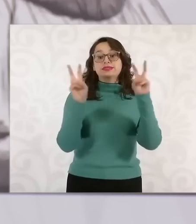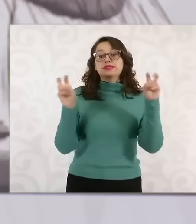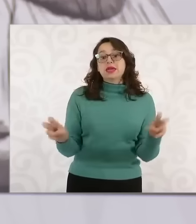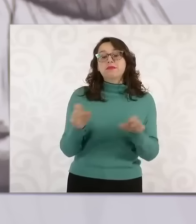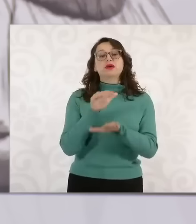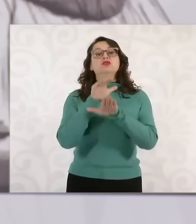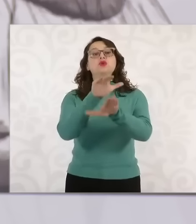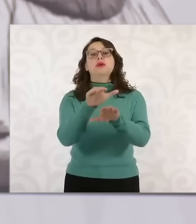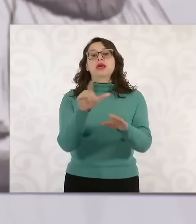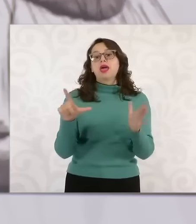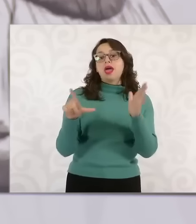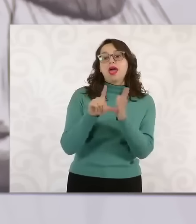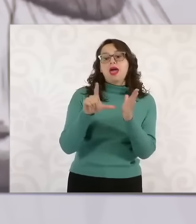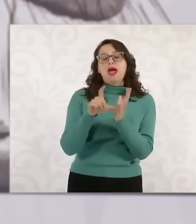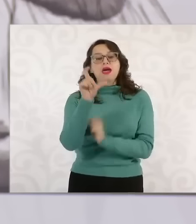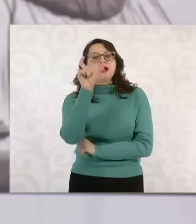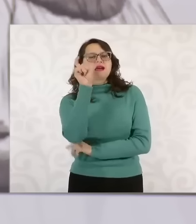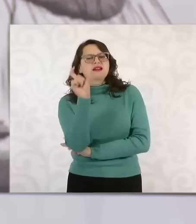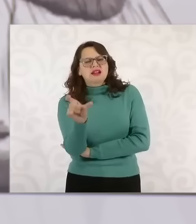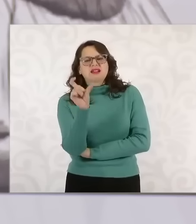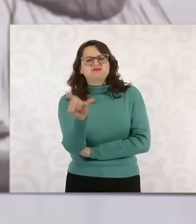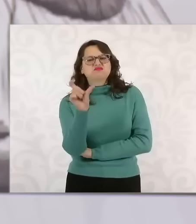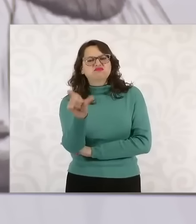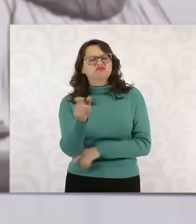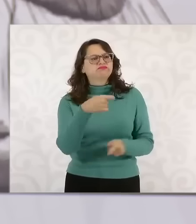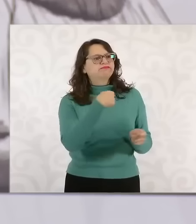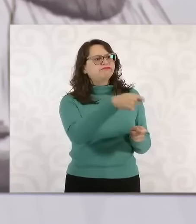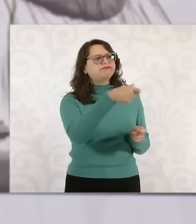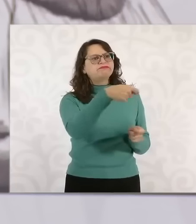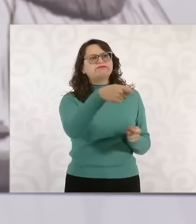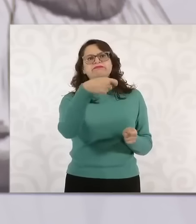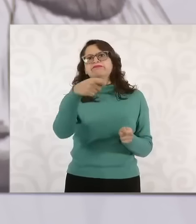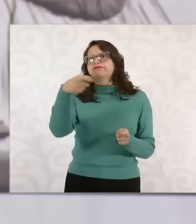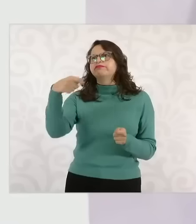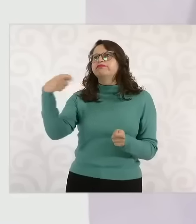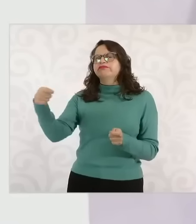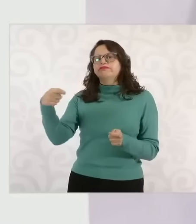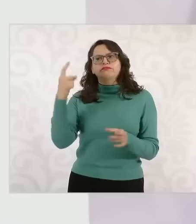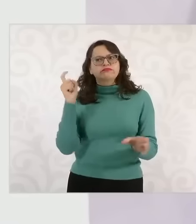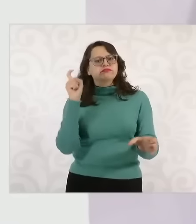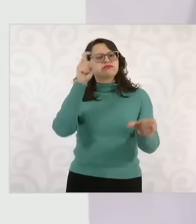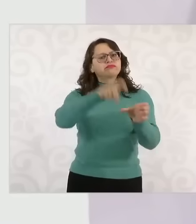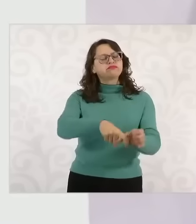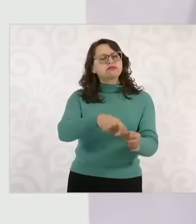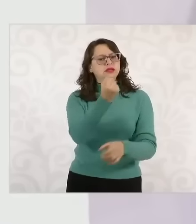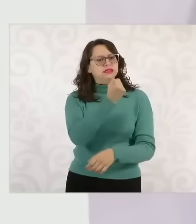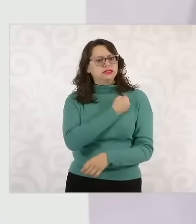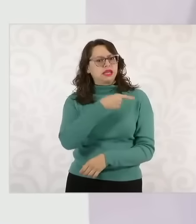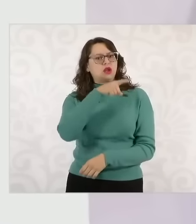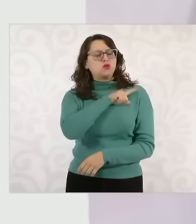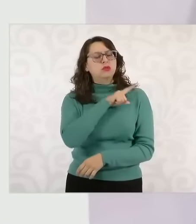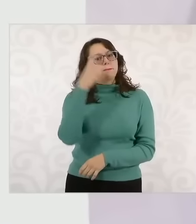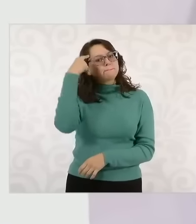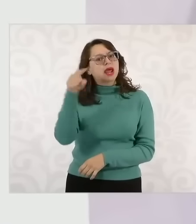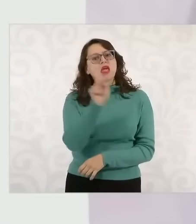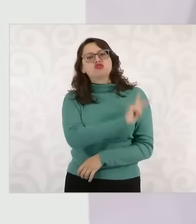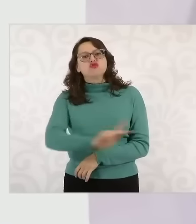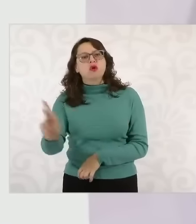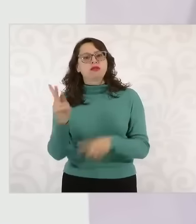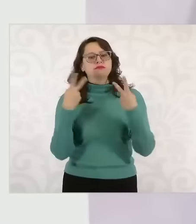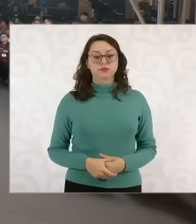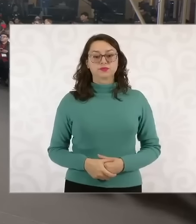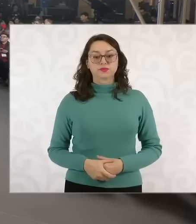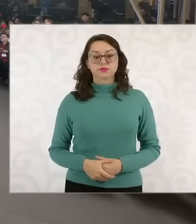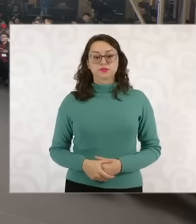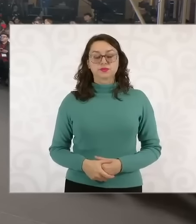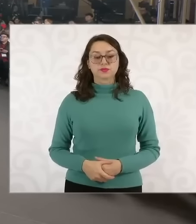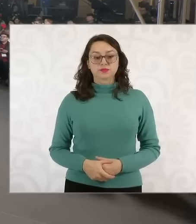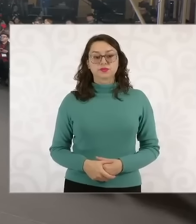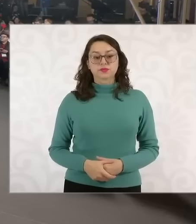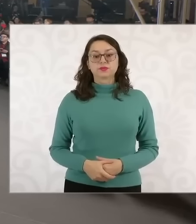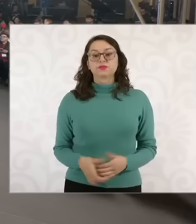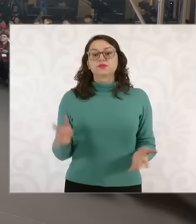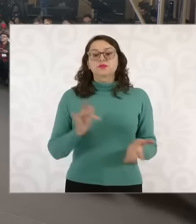de lo que será el servicio universal de salud. Gracias, presidenta, con su permiso. Hola,